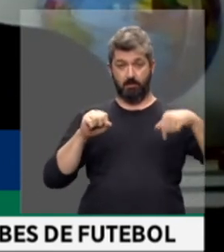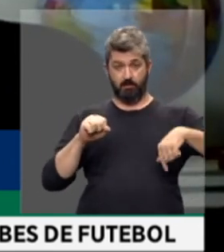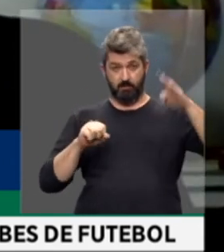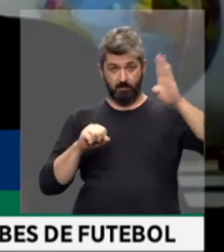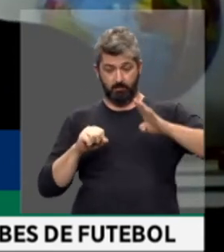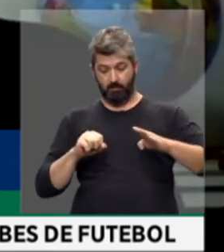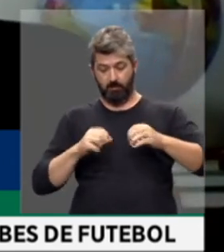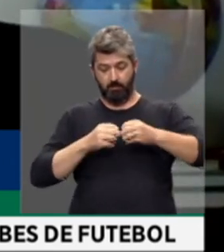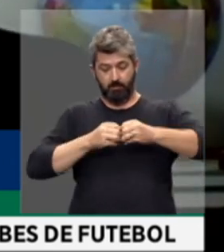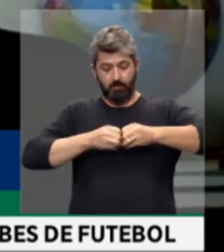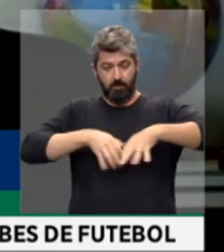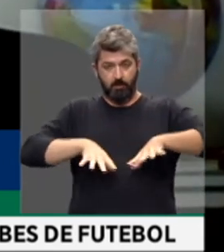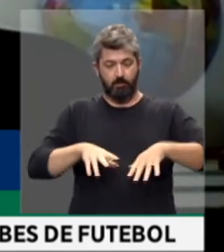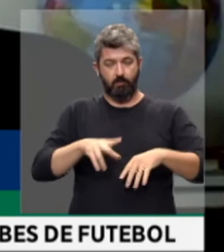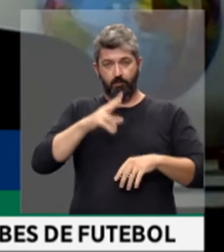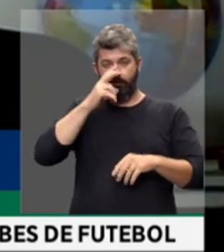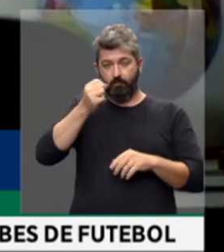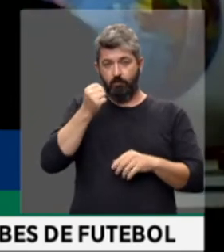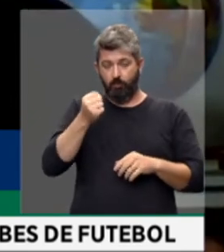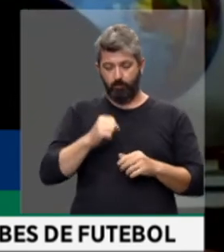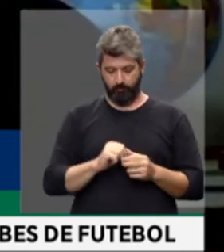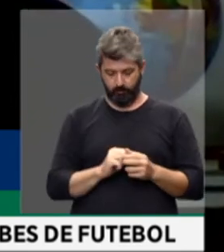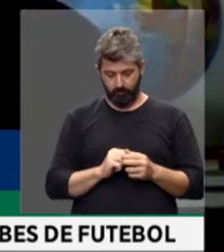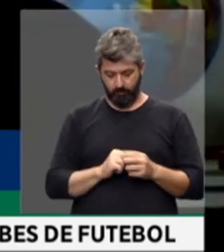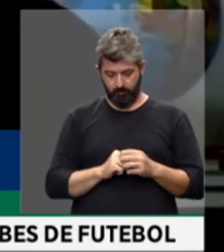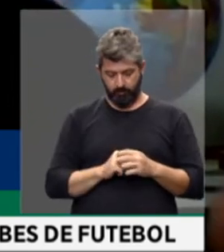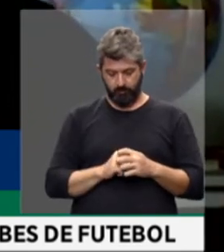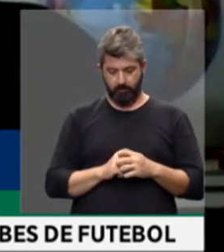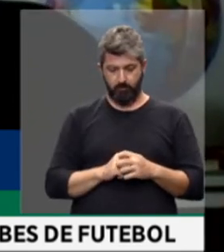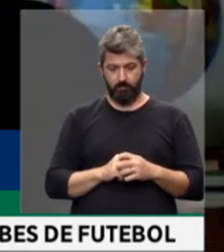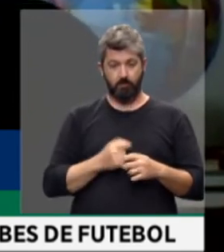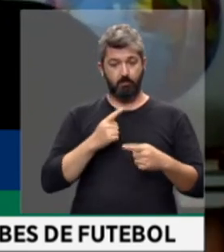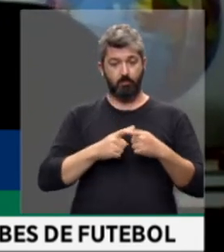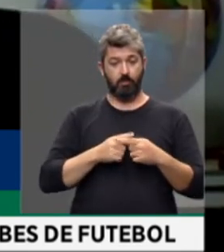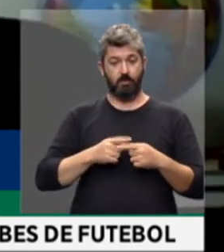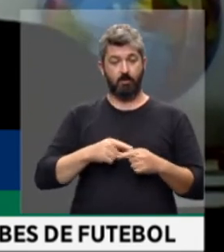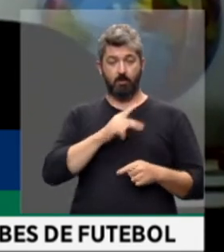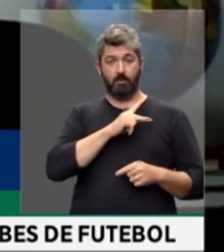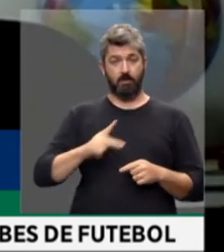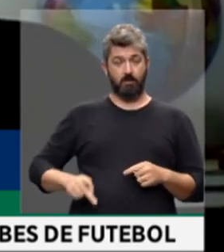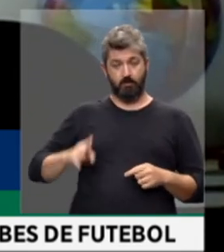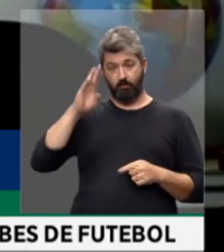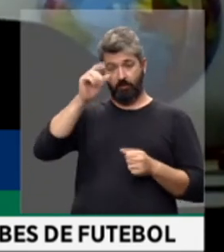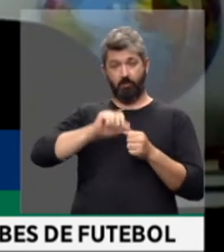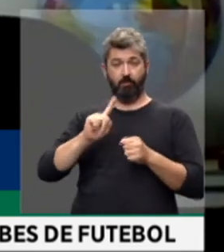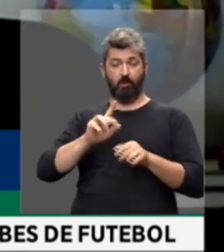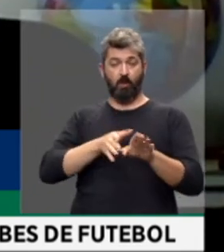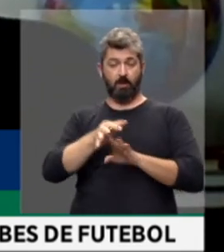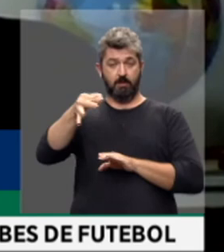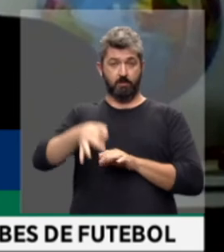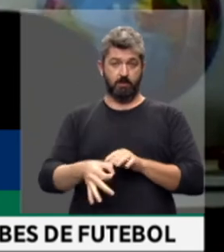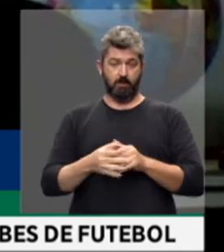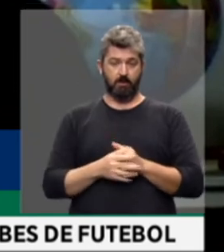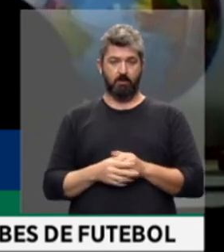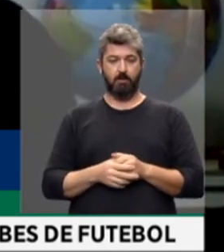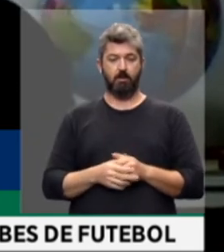ORIENTAÇÃO TOTALMENTE DIFUSA E CONTRÁRIA ÀS ORIENTAÇÕES DA ORGANIZAÇÃO MUNDIAL DA SAÚDE O BRASIL TEVE UM PREJUÍZO DUPLO NO BRASIL, PORQUE NÃO TEVE UMA ORIENTAÇÃO CORRETA POR PARTE DA PRESIDÊNCIA DA REPÚBLICA.